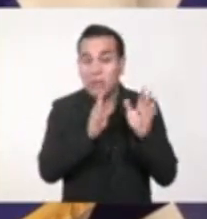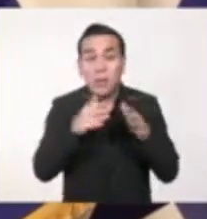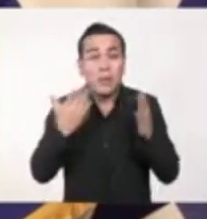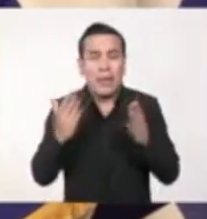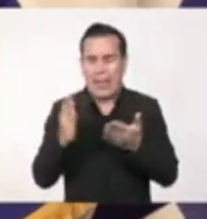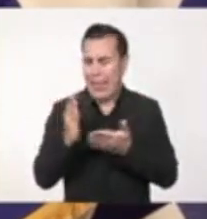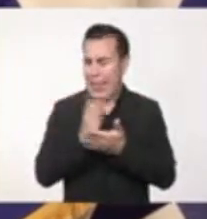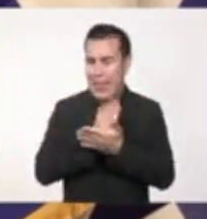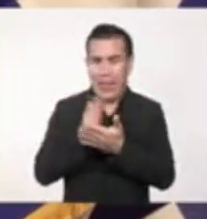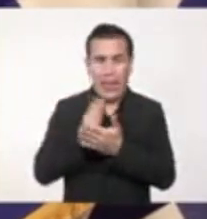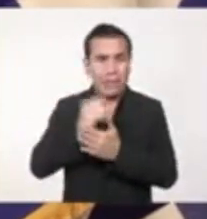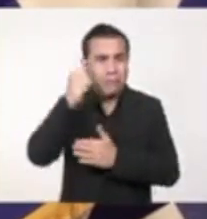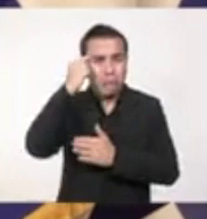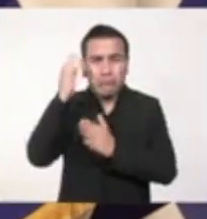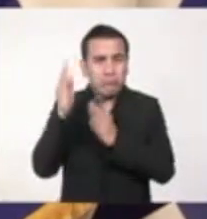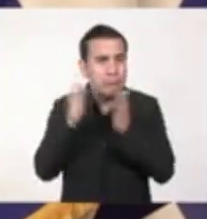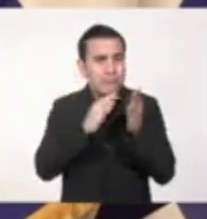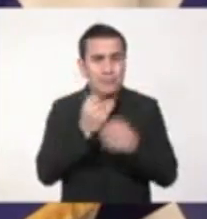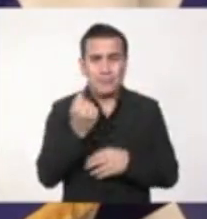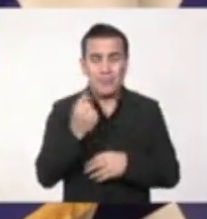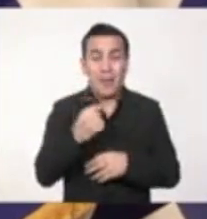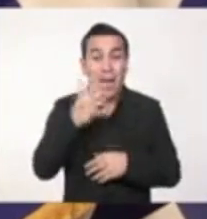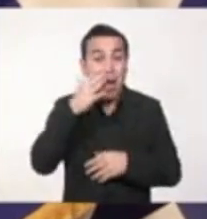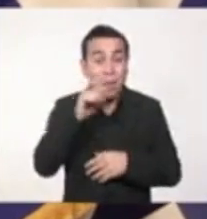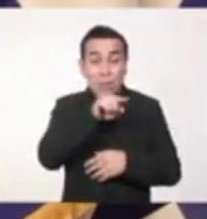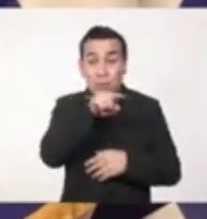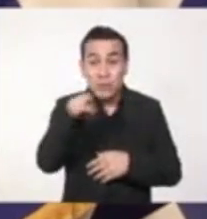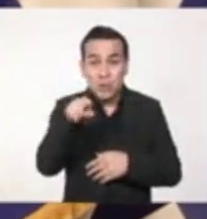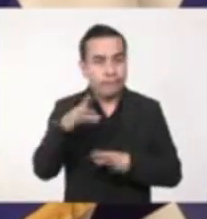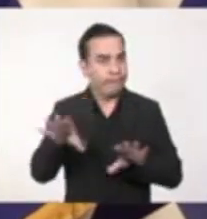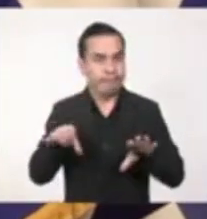ustedes no lo hubieran permitido en sus países y les